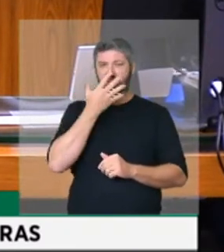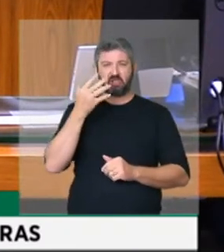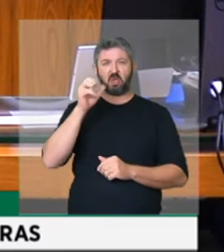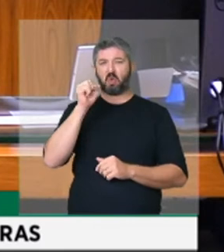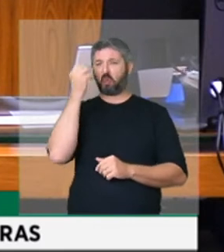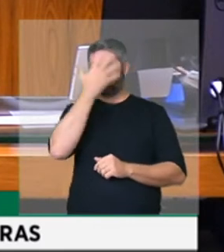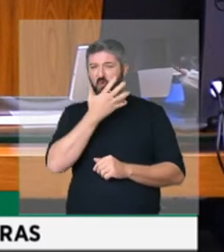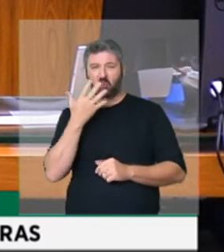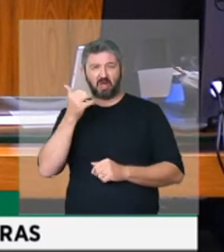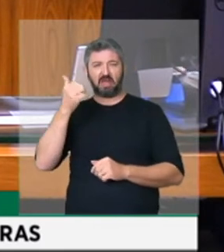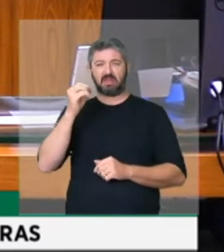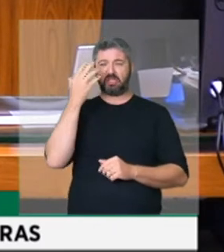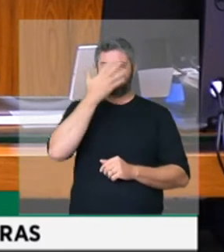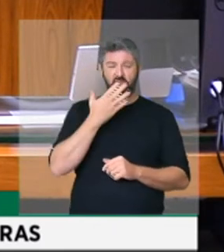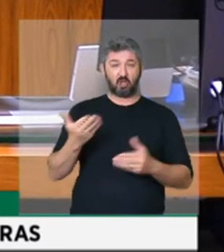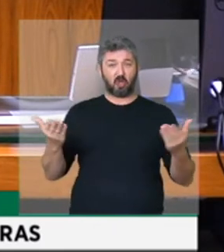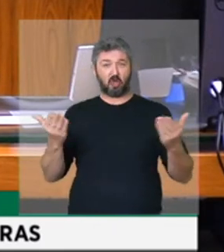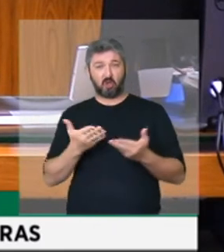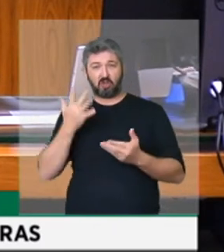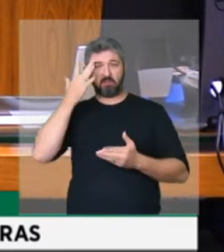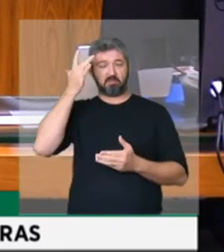CASA POR CINCO HORAS, SEIS HORAS, SETE HORAS, OITO HORAS, HOJE, AMANHÃ, É NORMAL, É